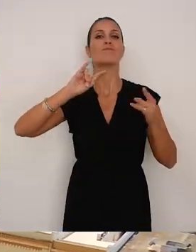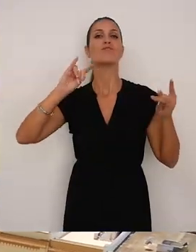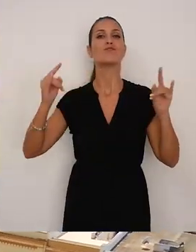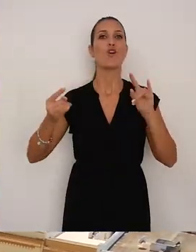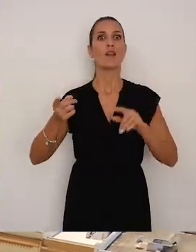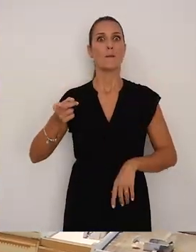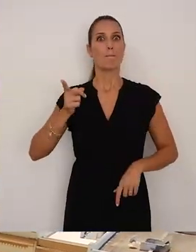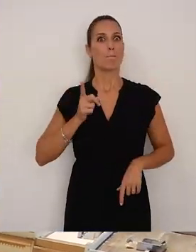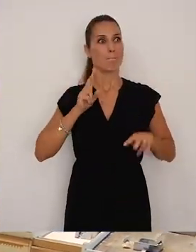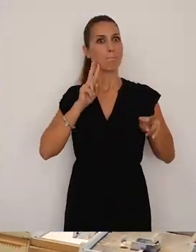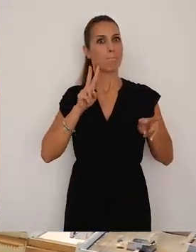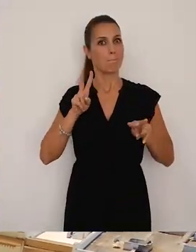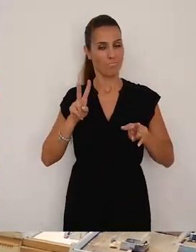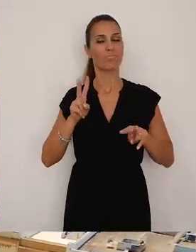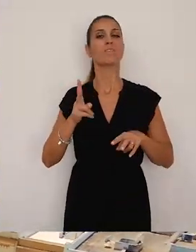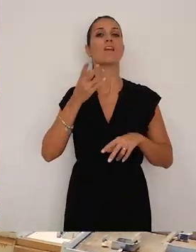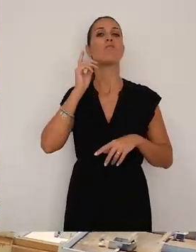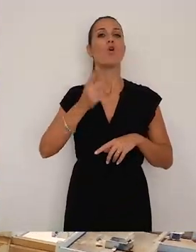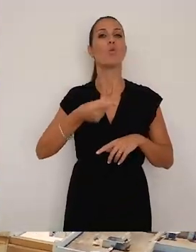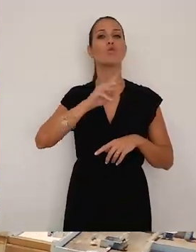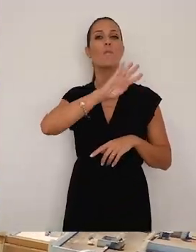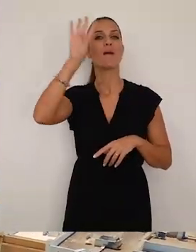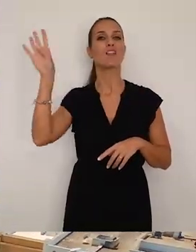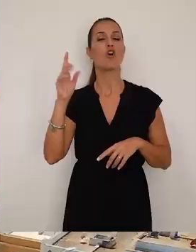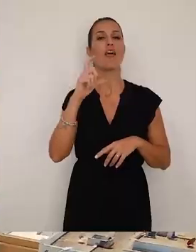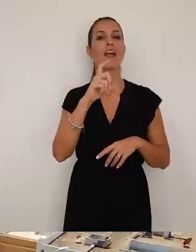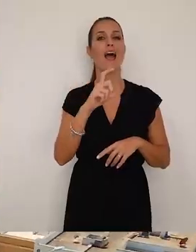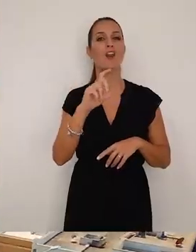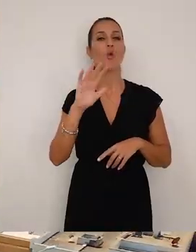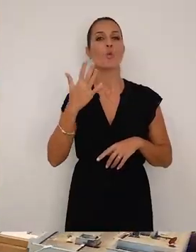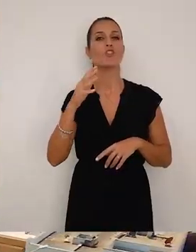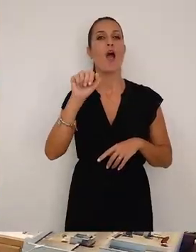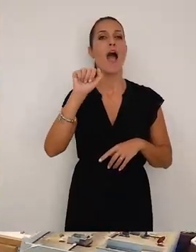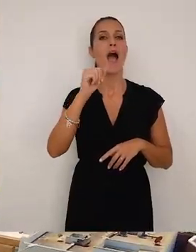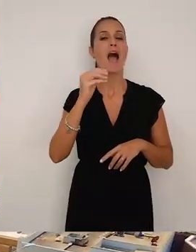delle torri costiere di Terra d’Otranto, voluto dall’imperatore Carlo V d’Asburgo,